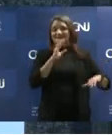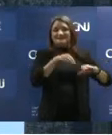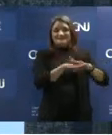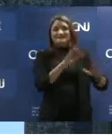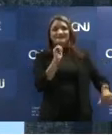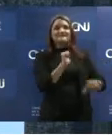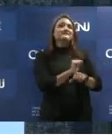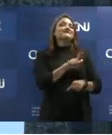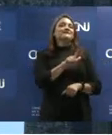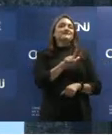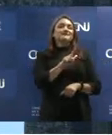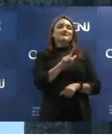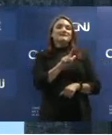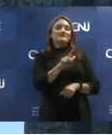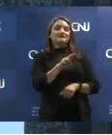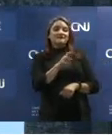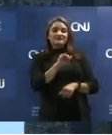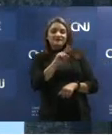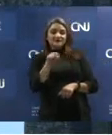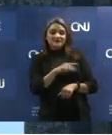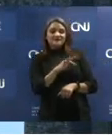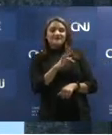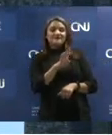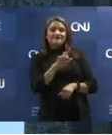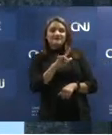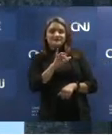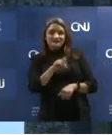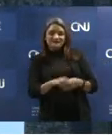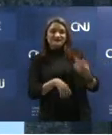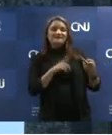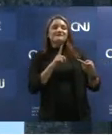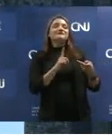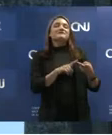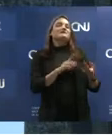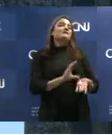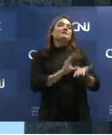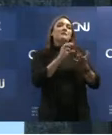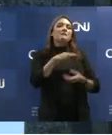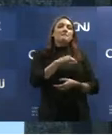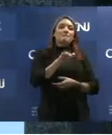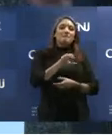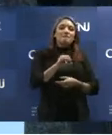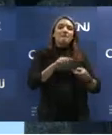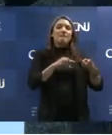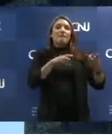conselheiro Márcio Freitas, ex-conselheiro Mário Maia e o presidente e por maioria